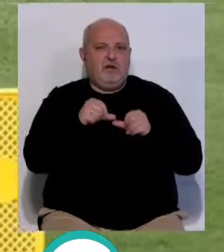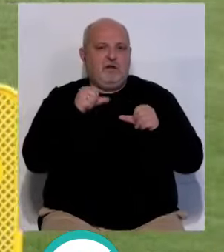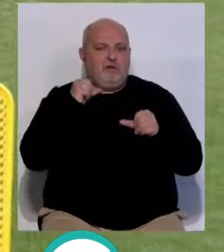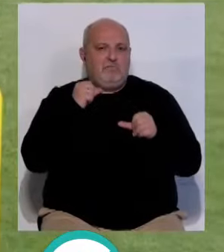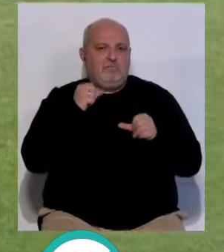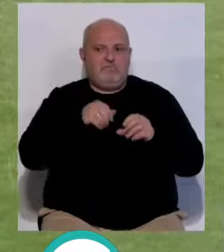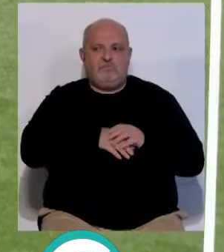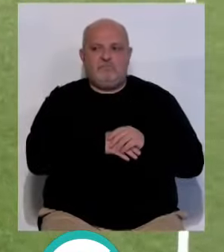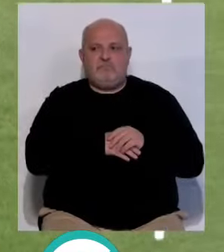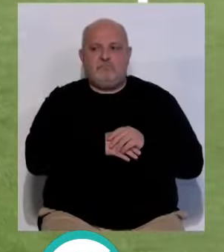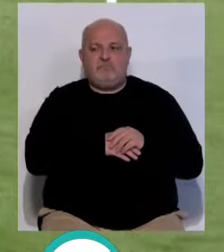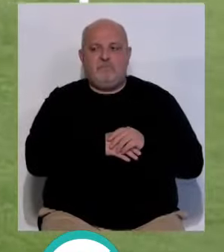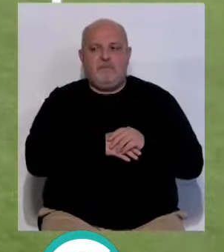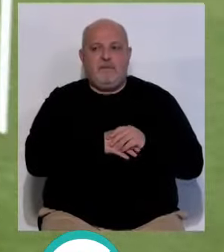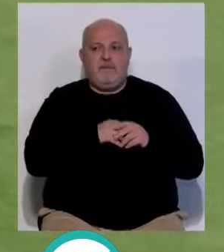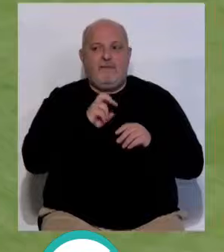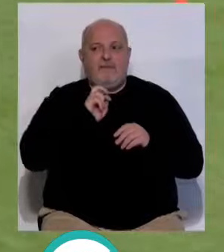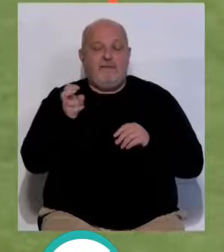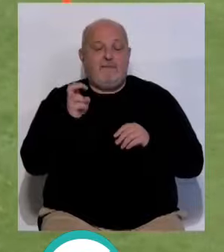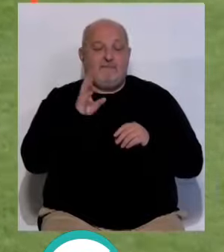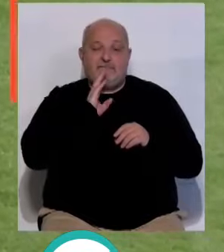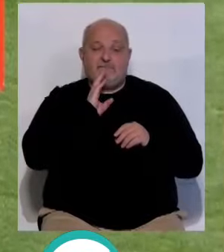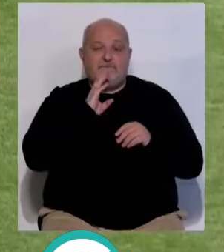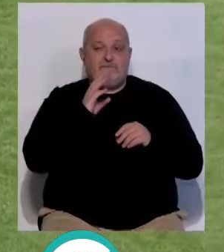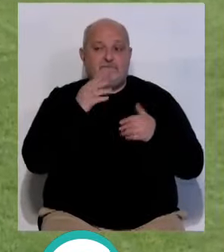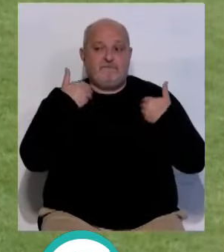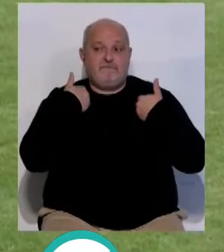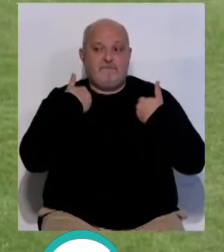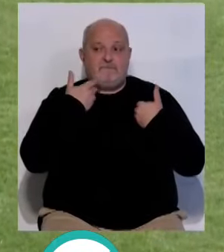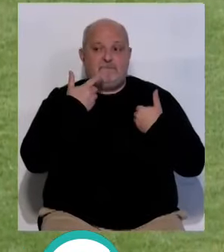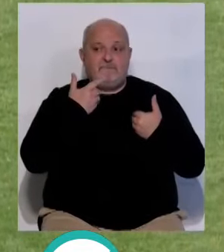escúchame y porque no quiero poner un compromiso a los compañeros técnicos pero si me ponen el